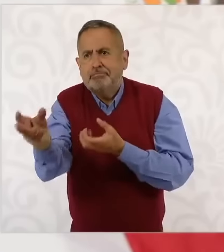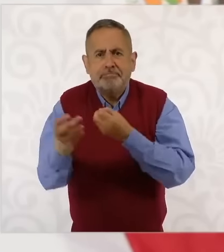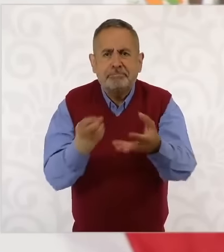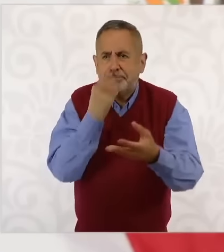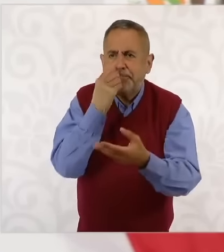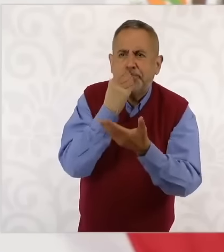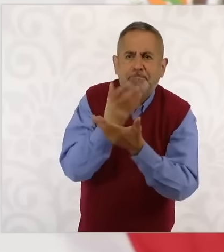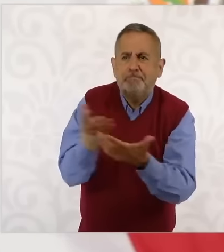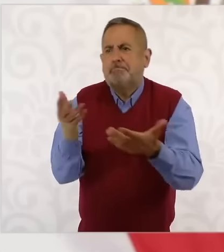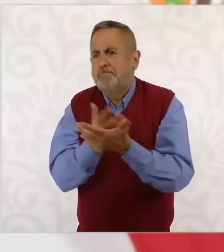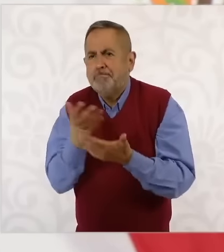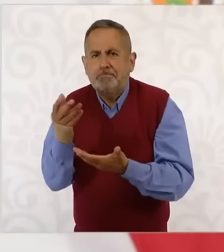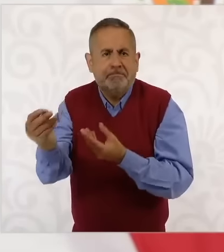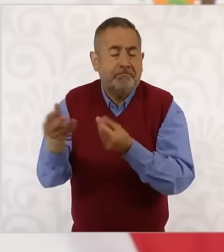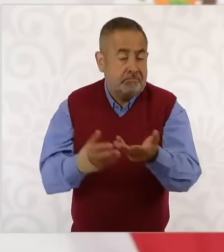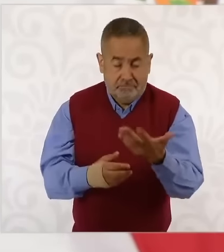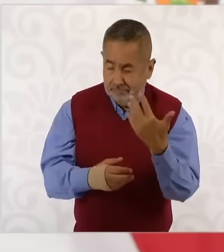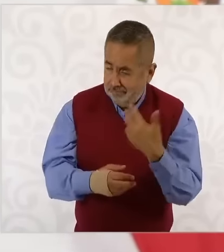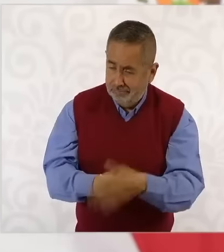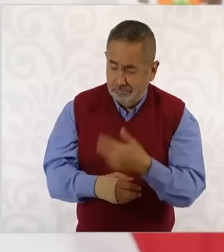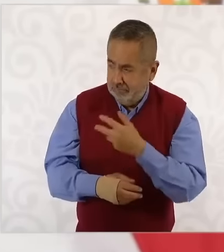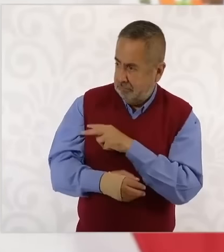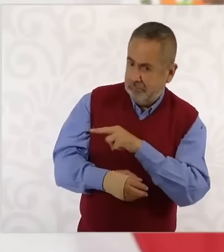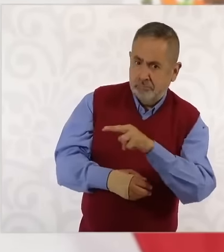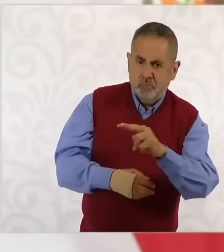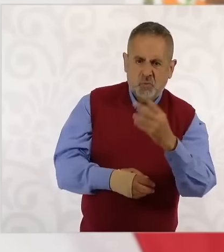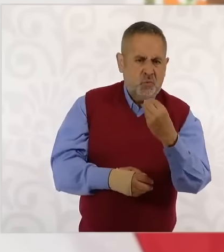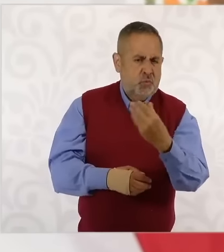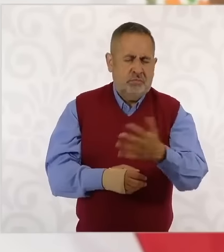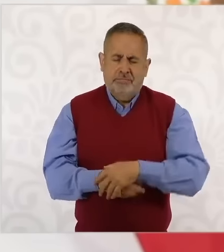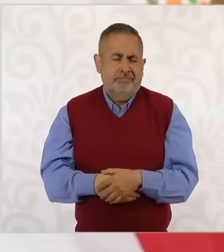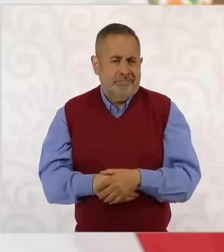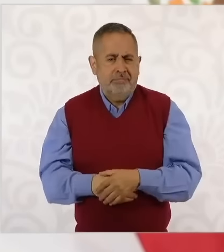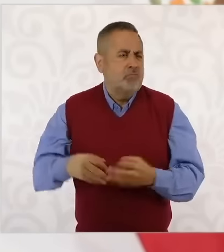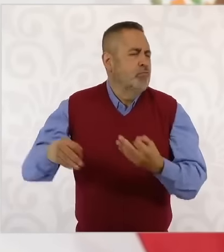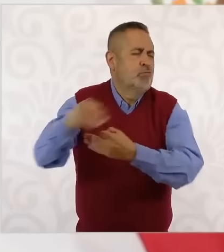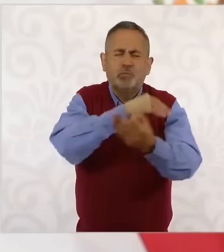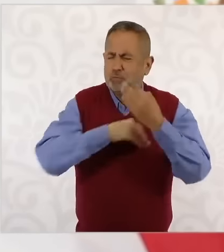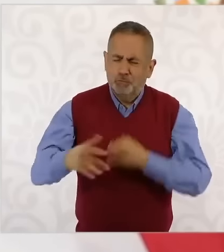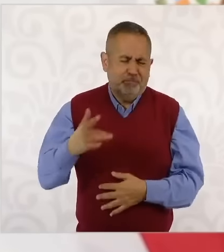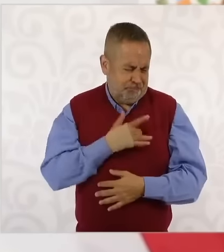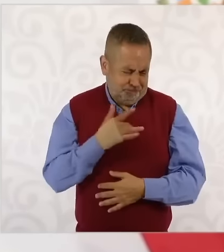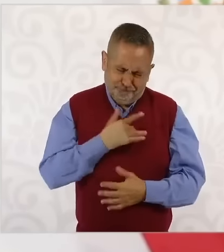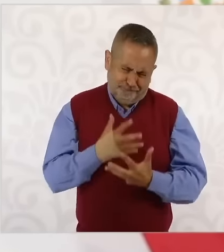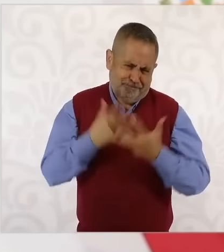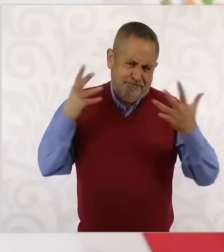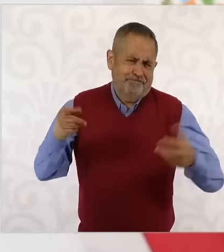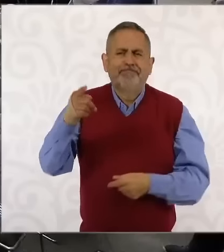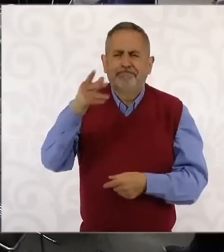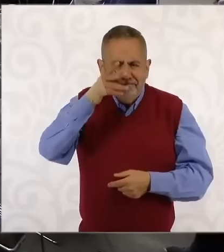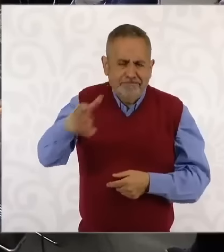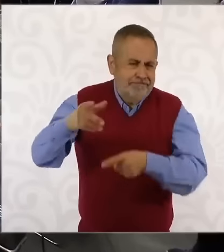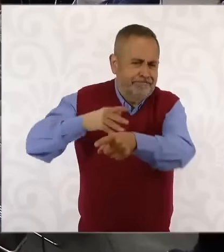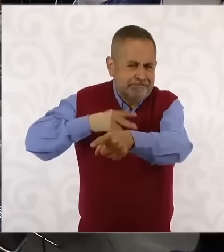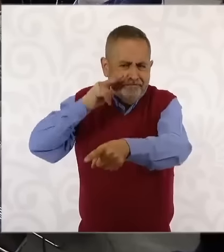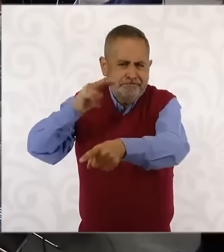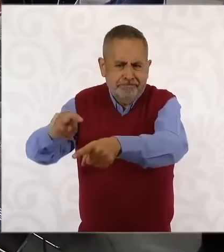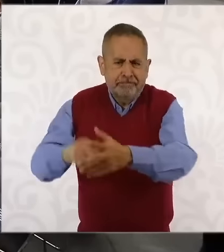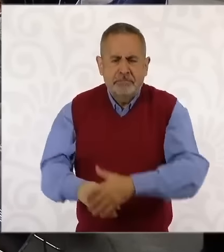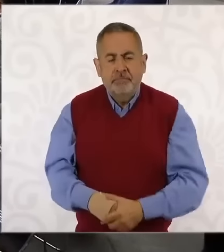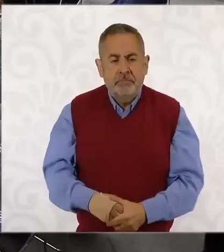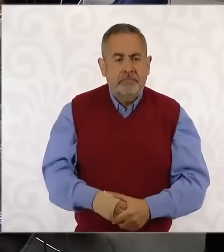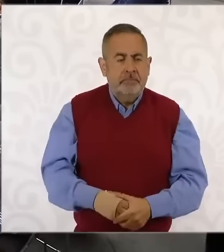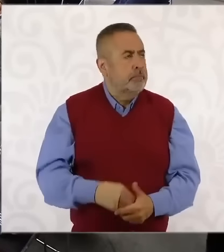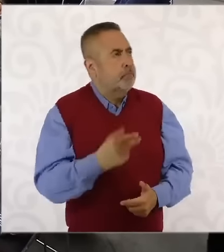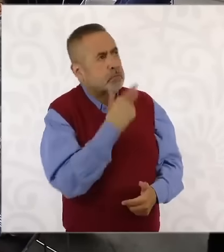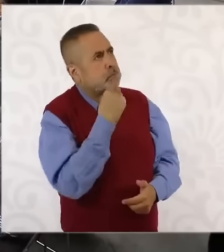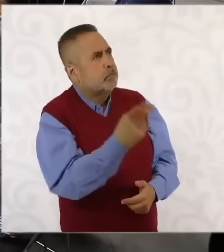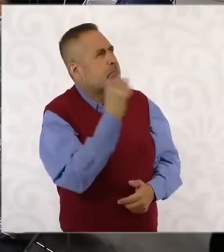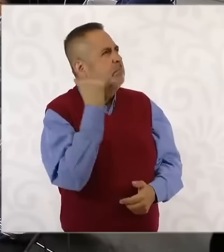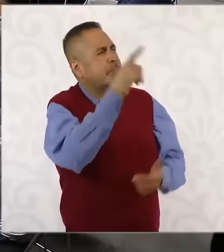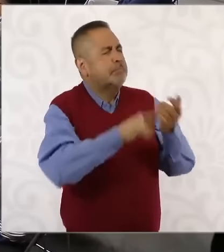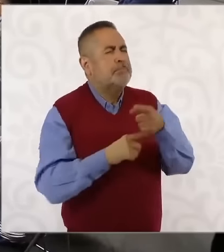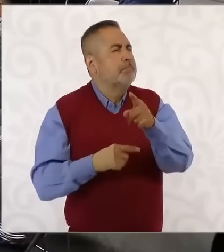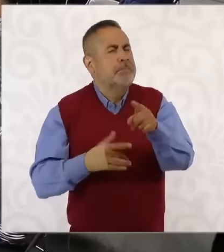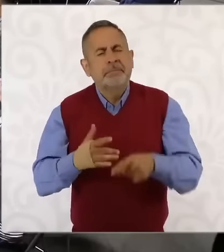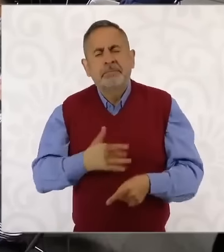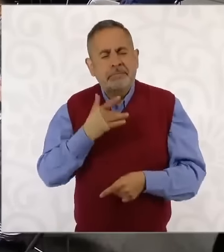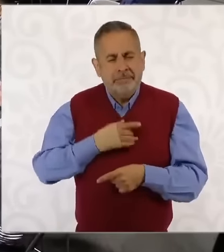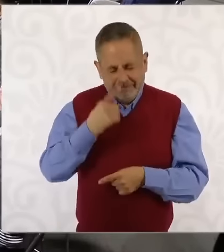apoyo. Bueno, todos han sido muy generosos. ¿En algún momento usted ha sentido que se quiebra?